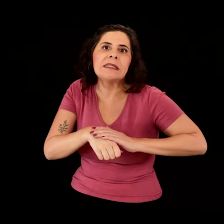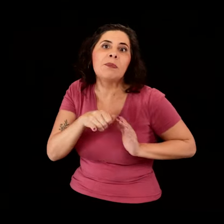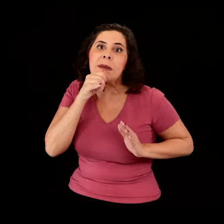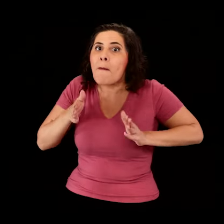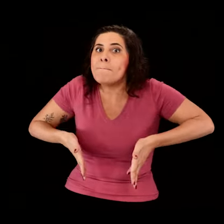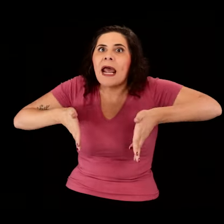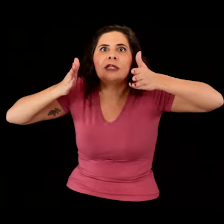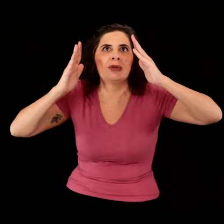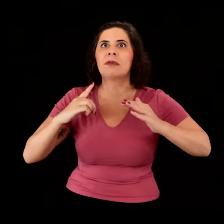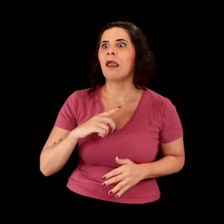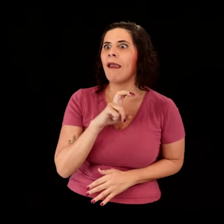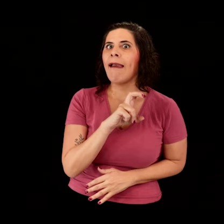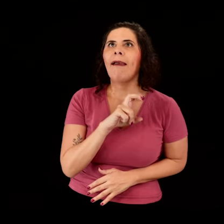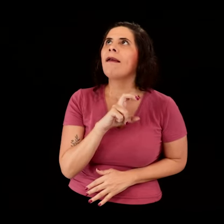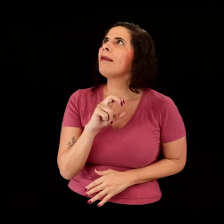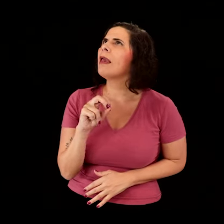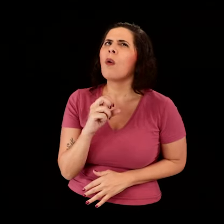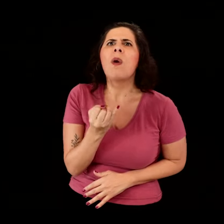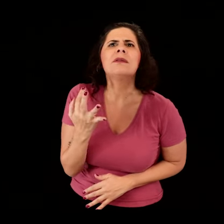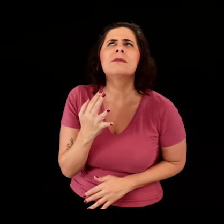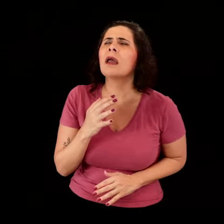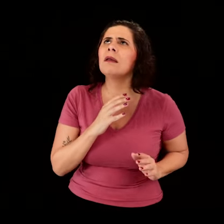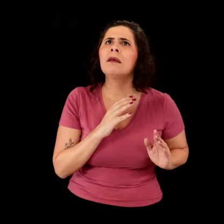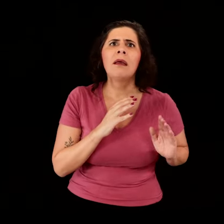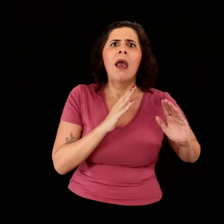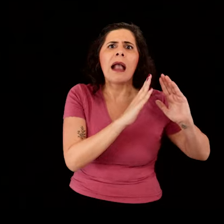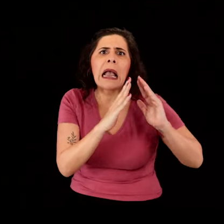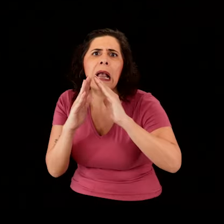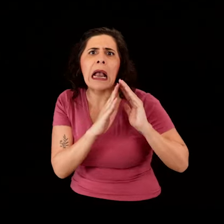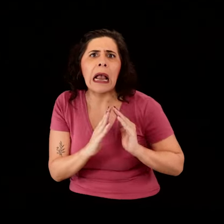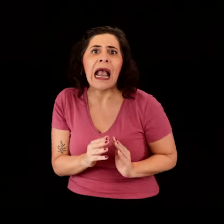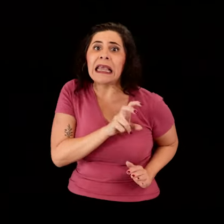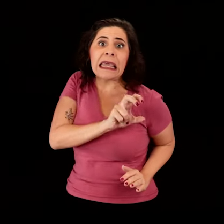um prédio como o Louvre, que tem pelo menos 500... Quantos tem? É, 500. -500 apartamentos.